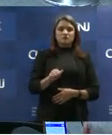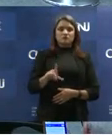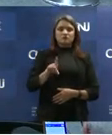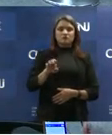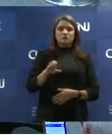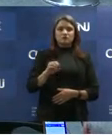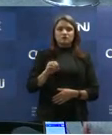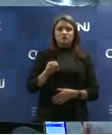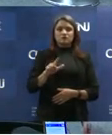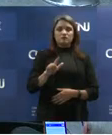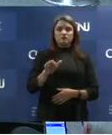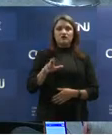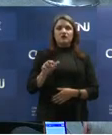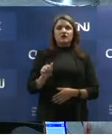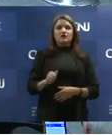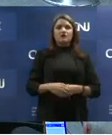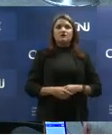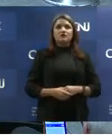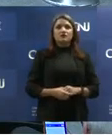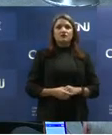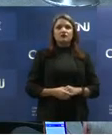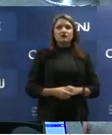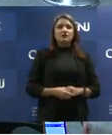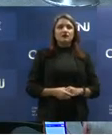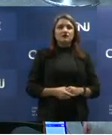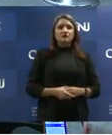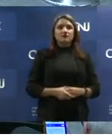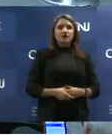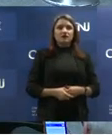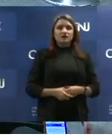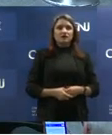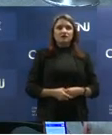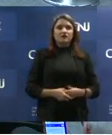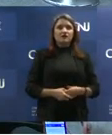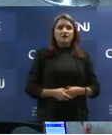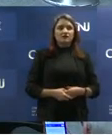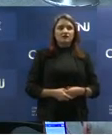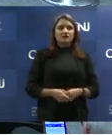Boa tarde a todas e a todos Senhor presidente e ministro Fux,